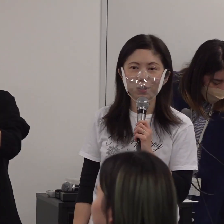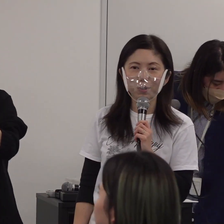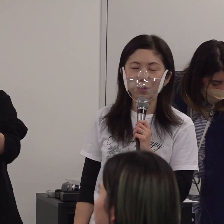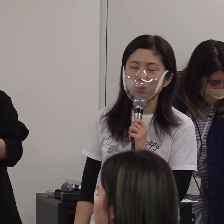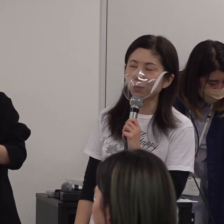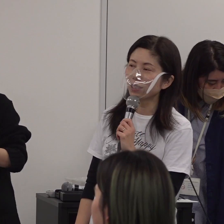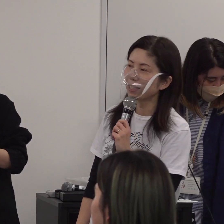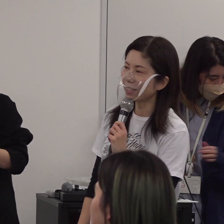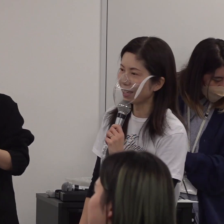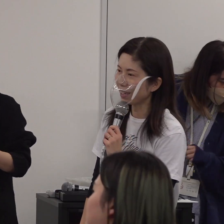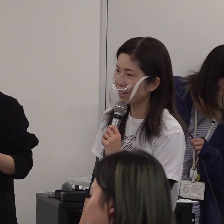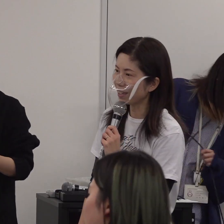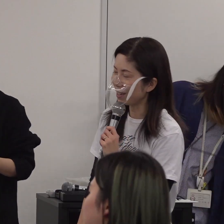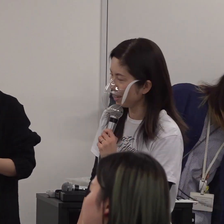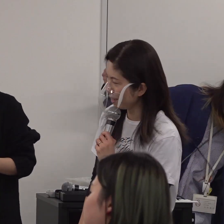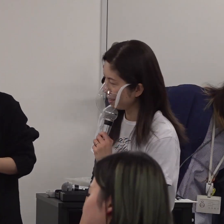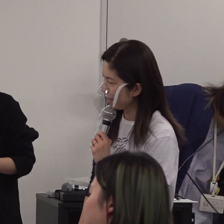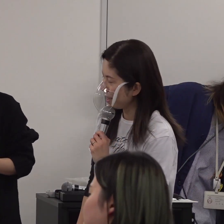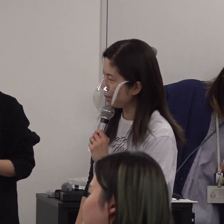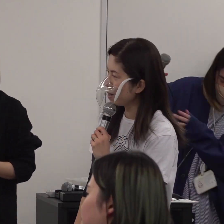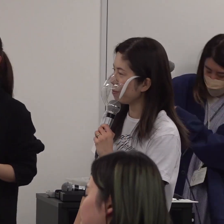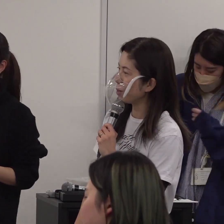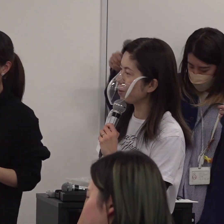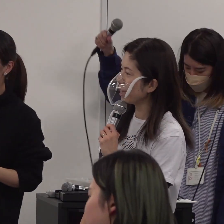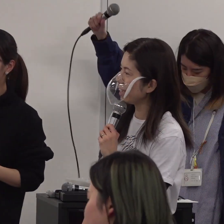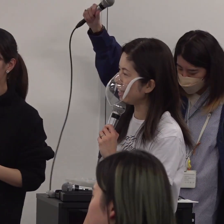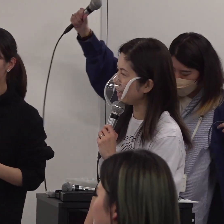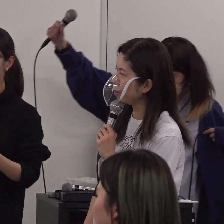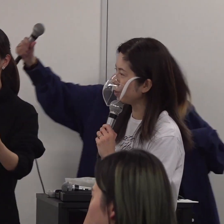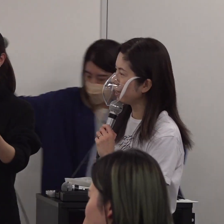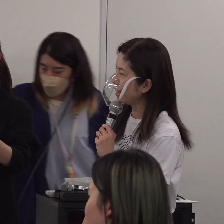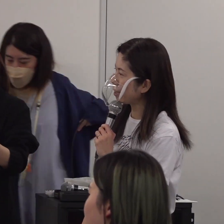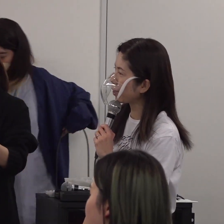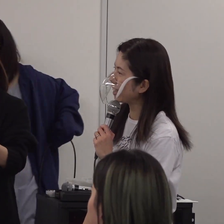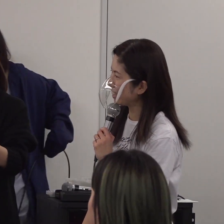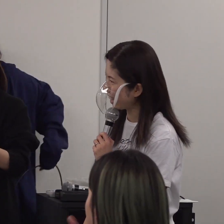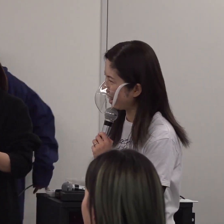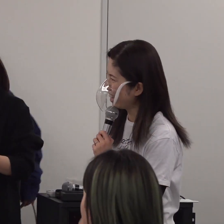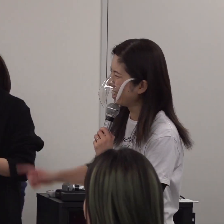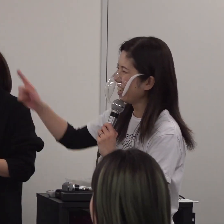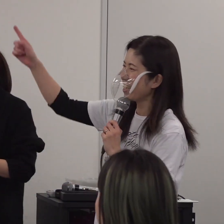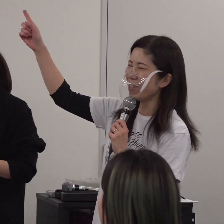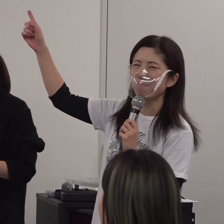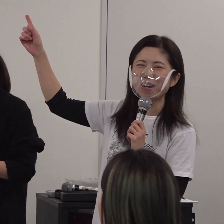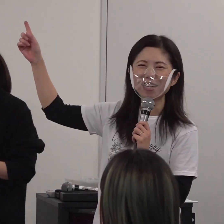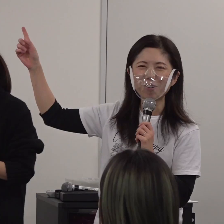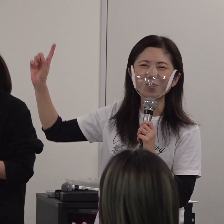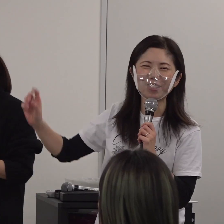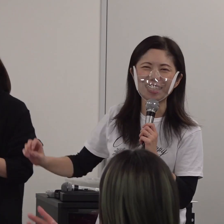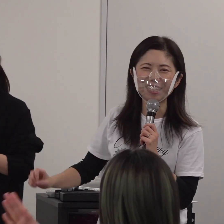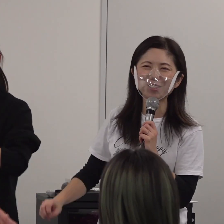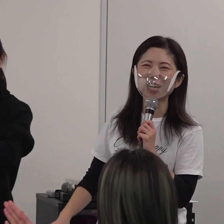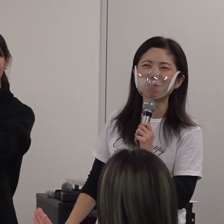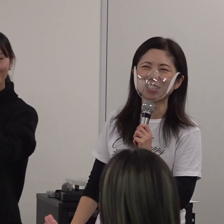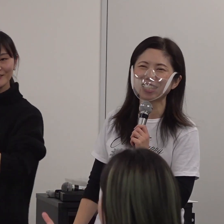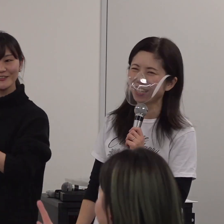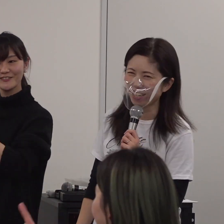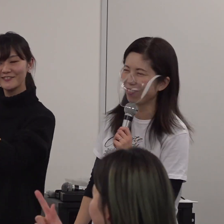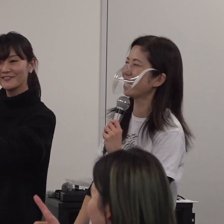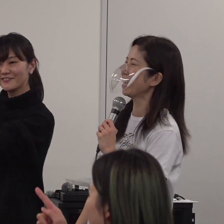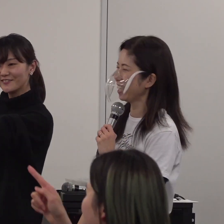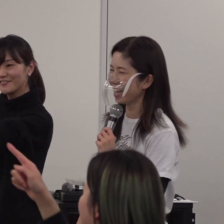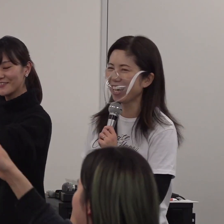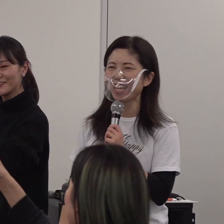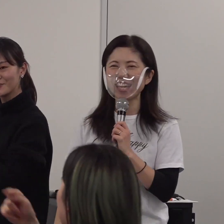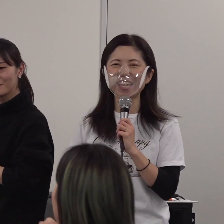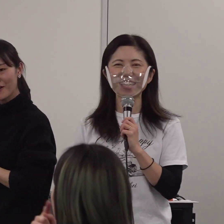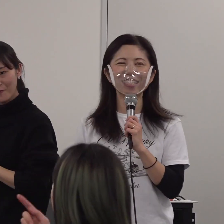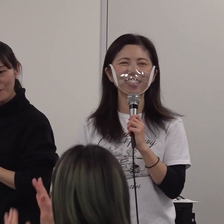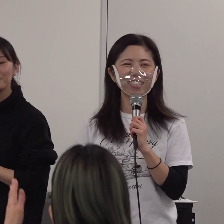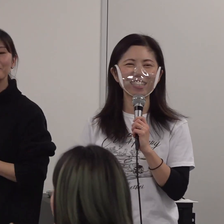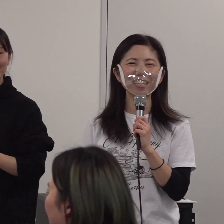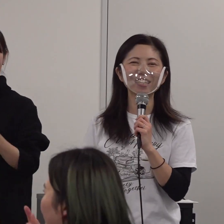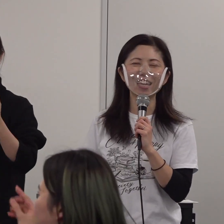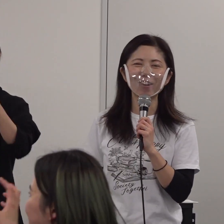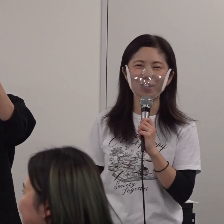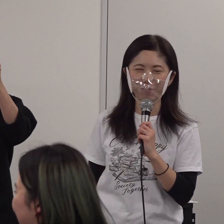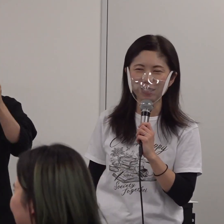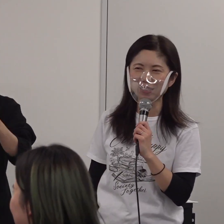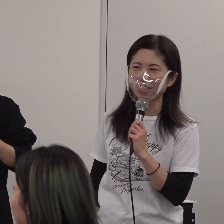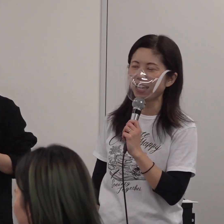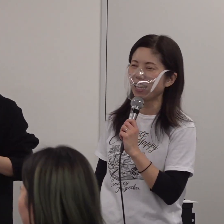もしかしたらあれ今目の前にいる人たちがいっぱい奥にいるかもしれないみたいな展示になっております